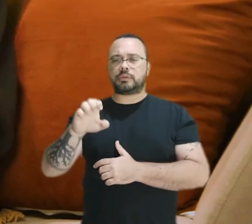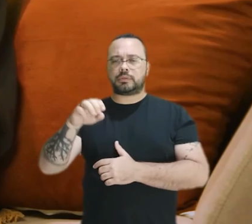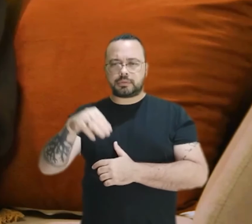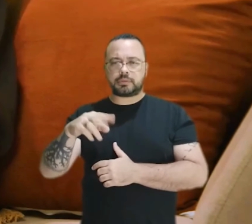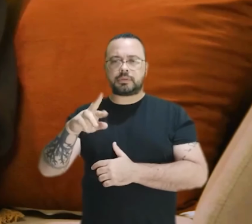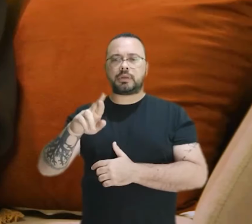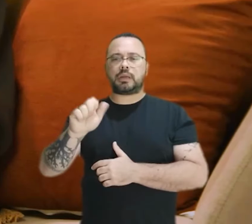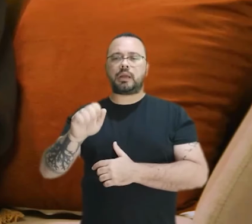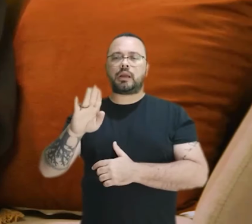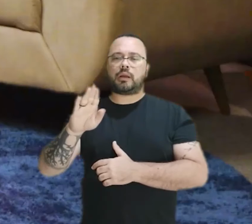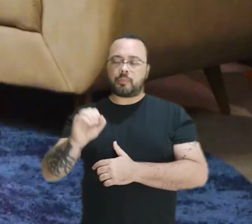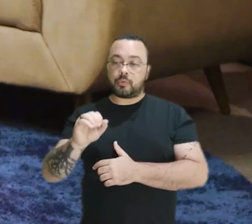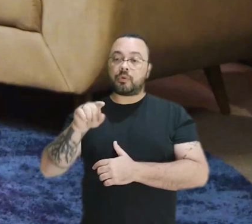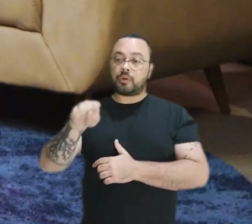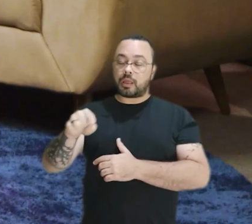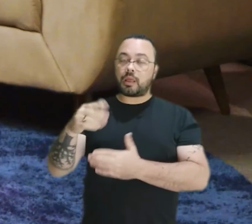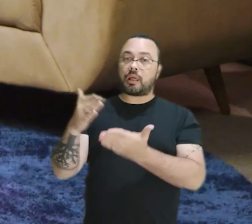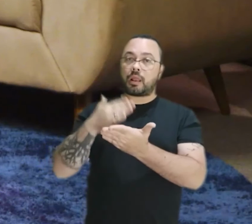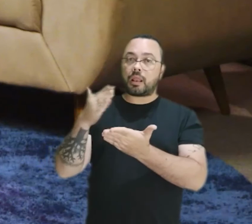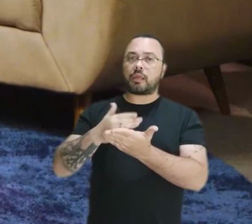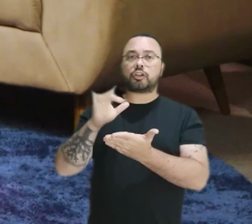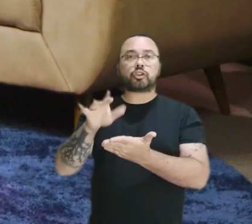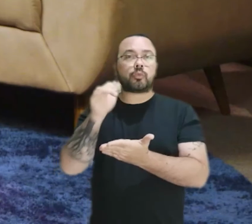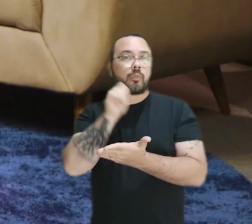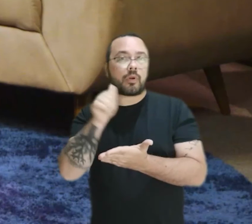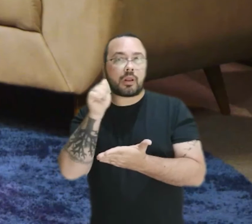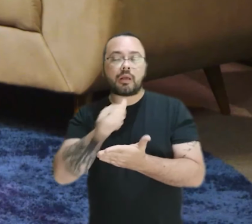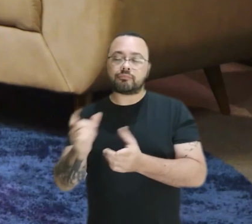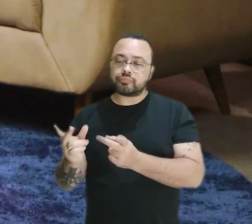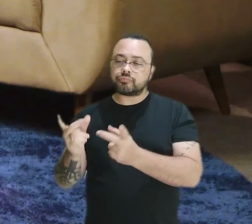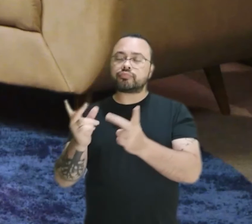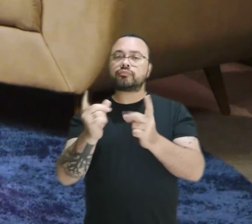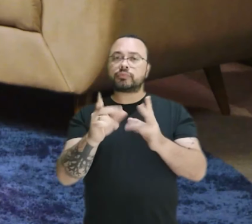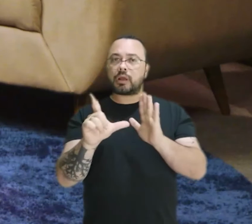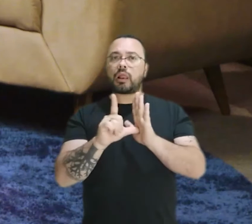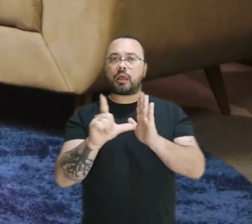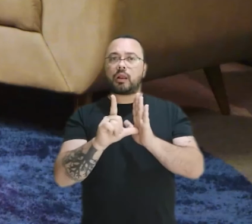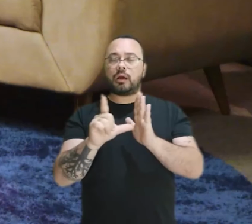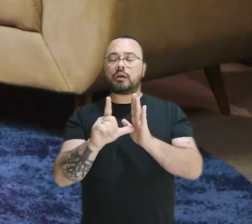livros de mulheres, e foi um evento de celebração dos 70 anos